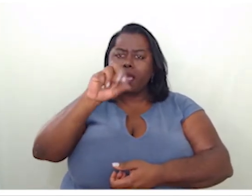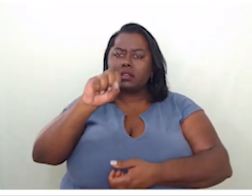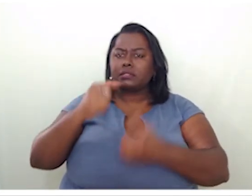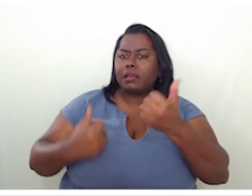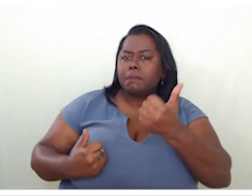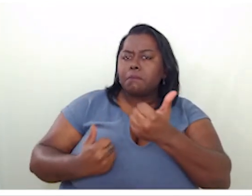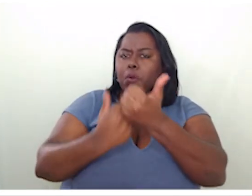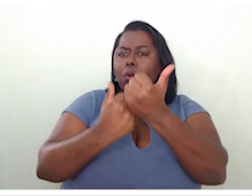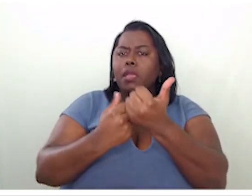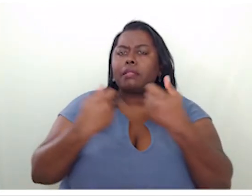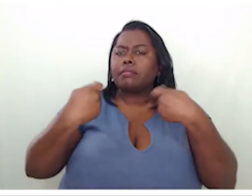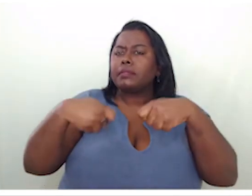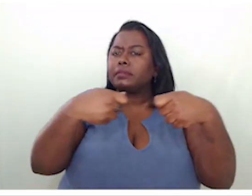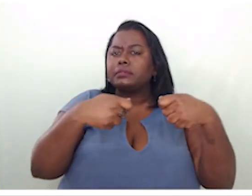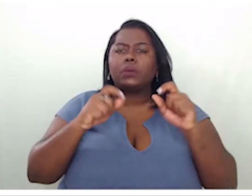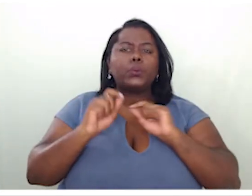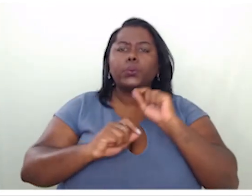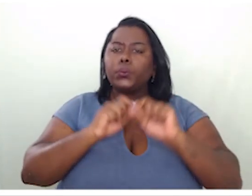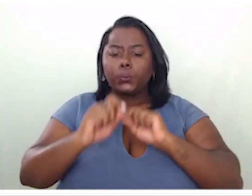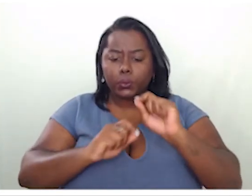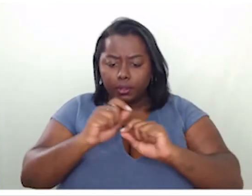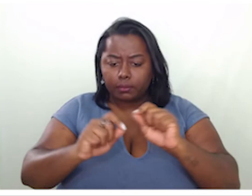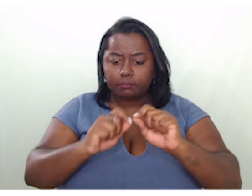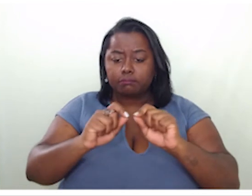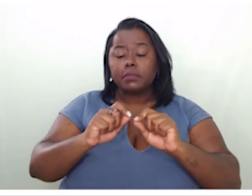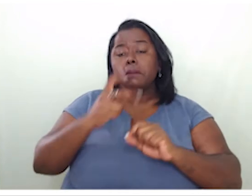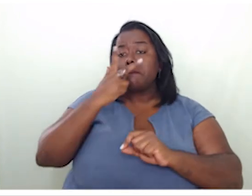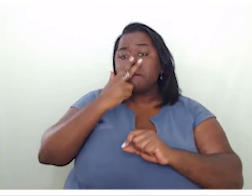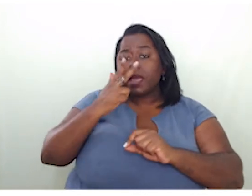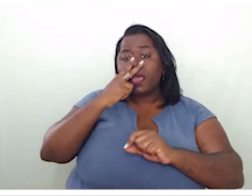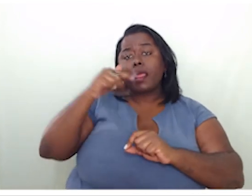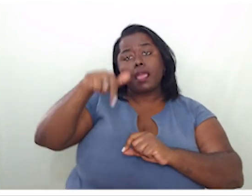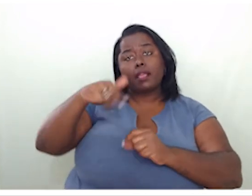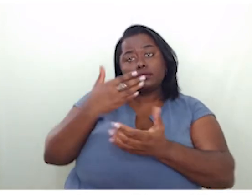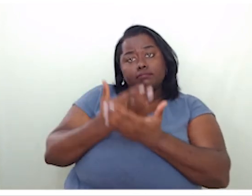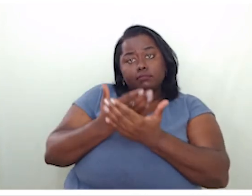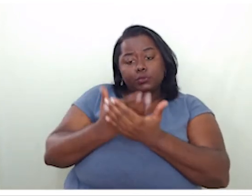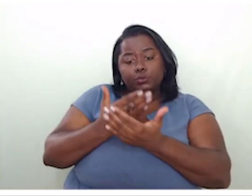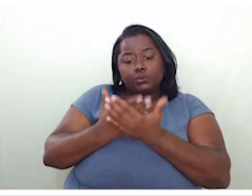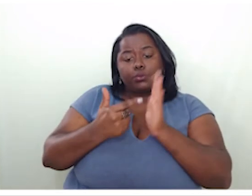primeramente formaron la base para la comunicación entre los grupos de pares.